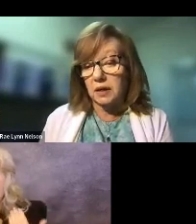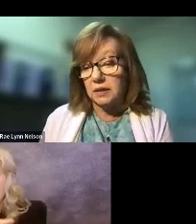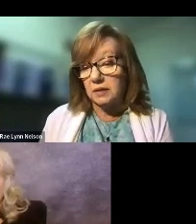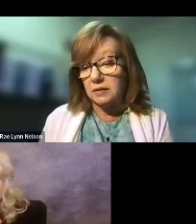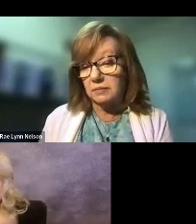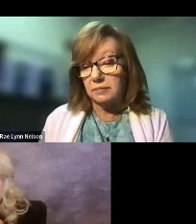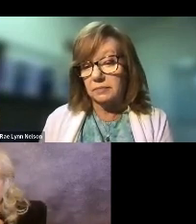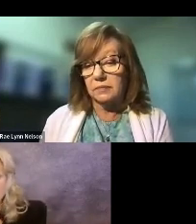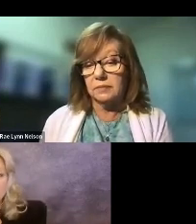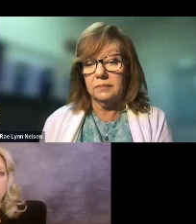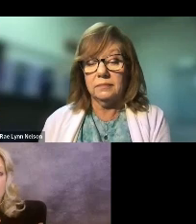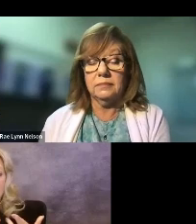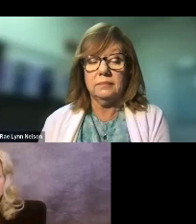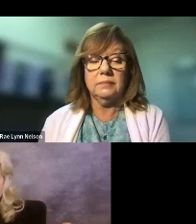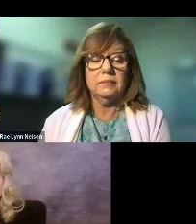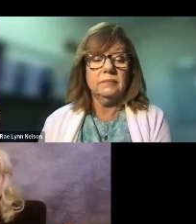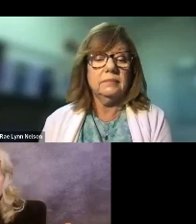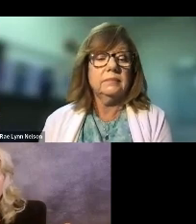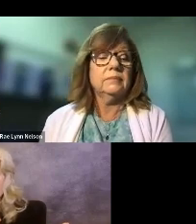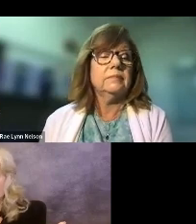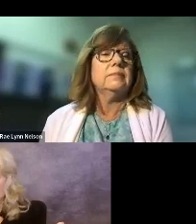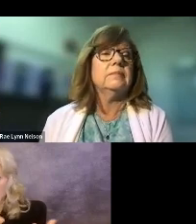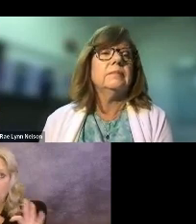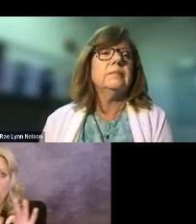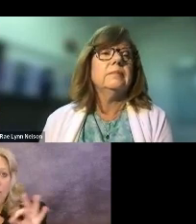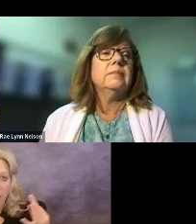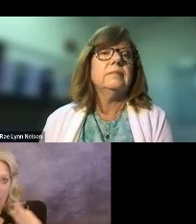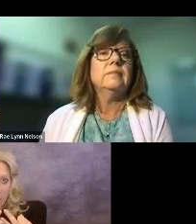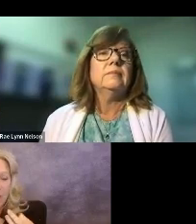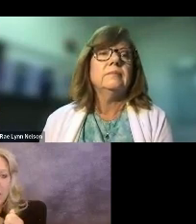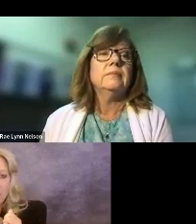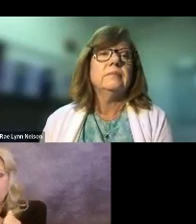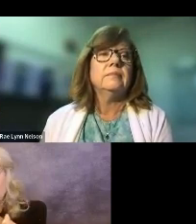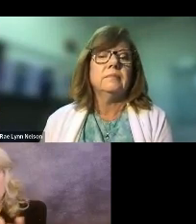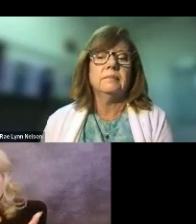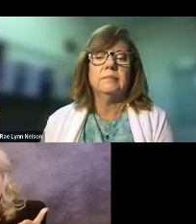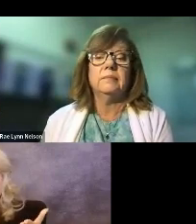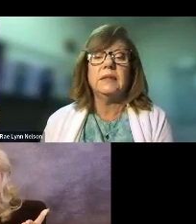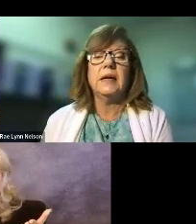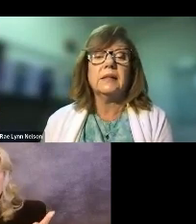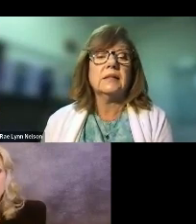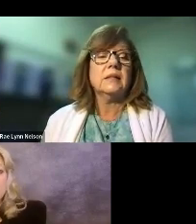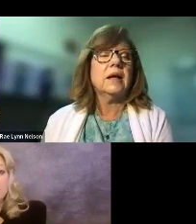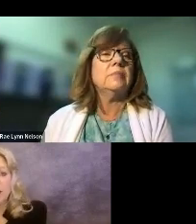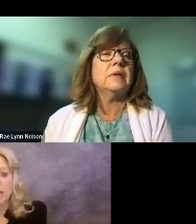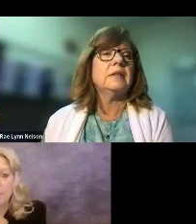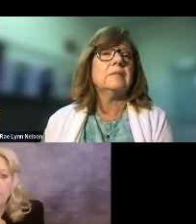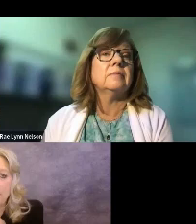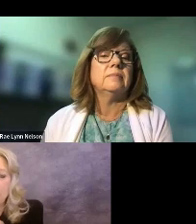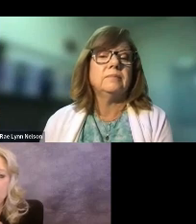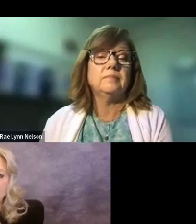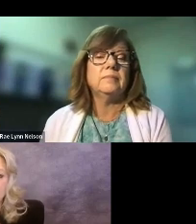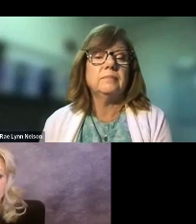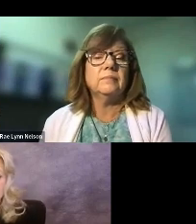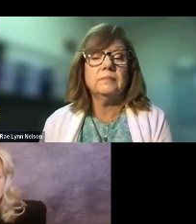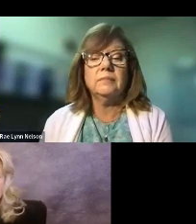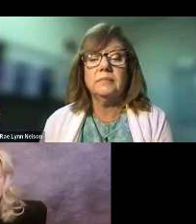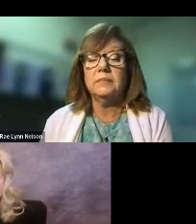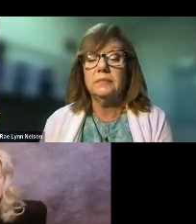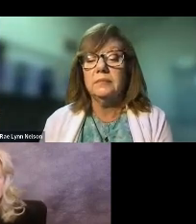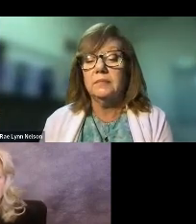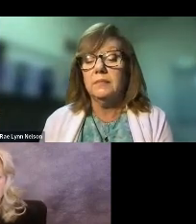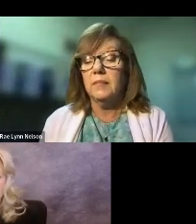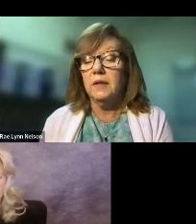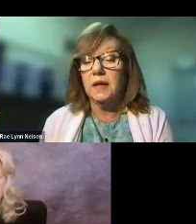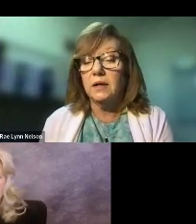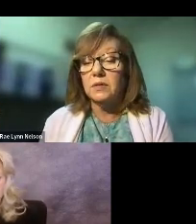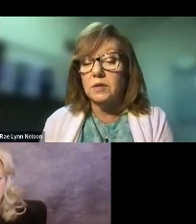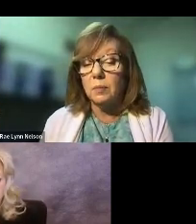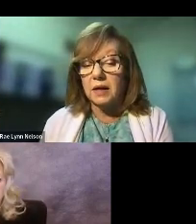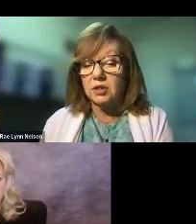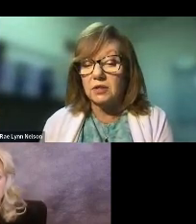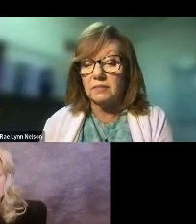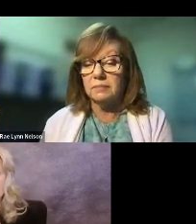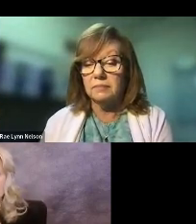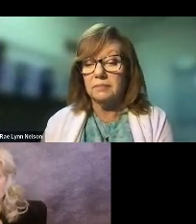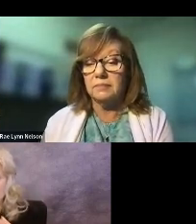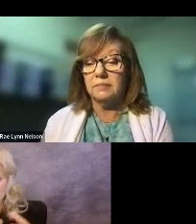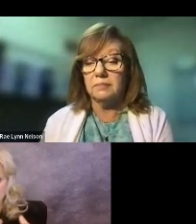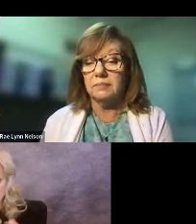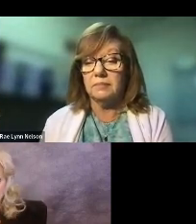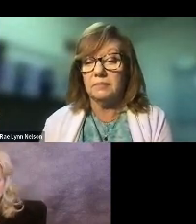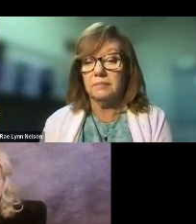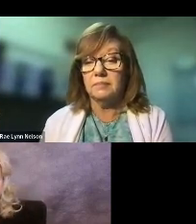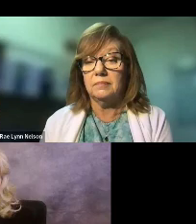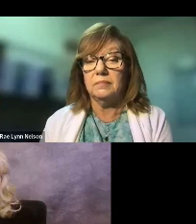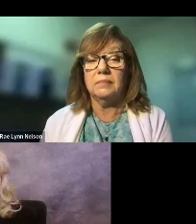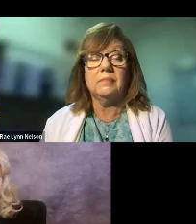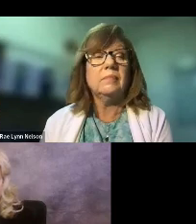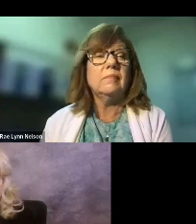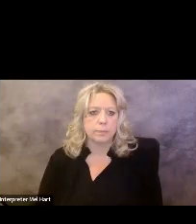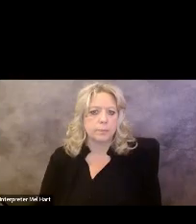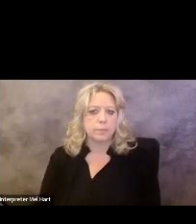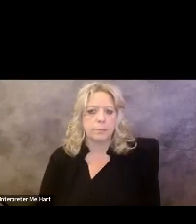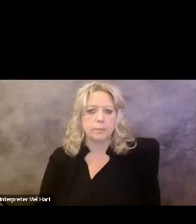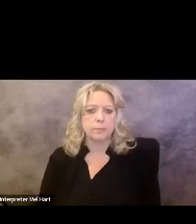discapacidades. Siguiente diapositiva: muchas gracias.